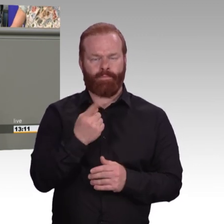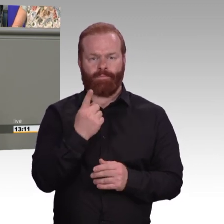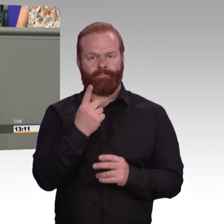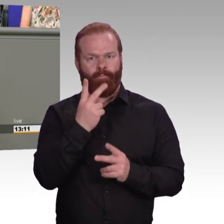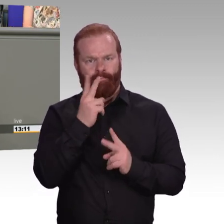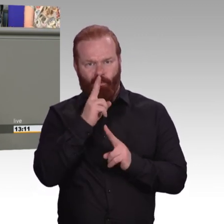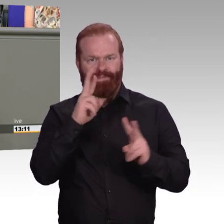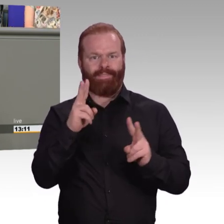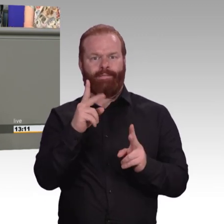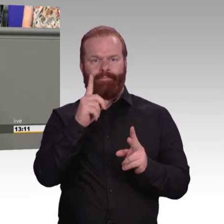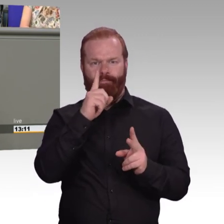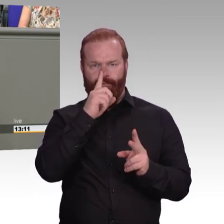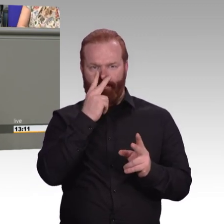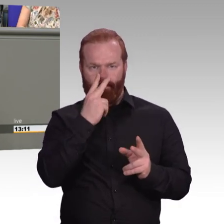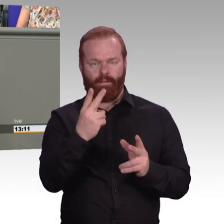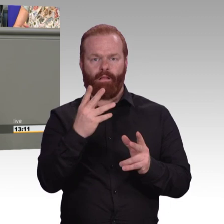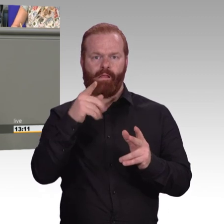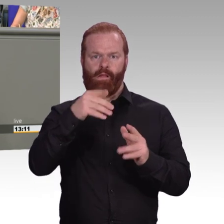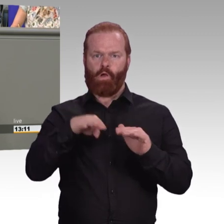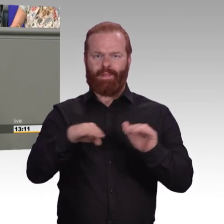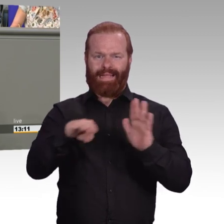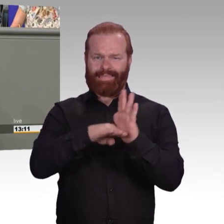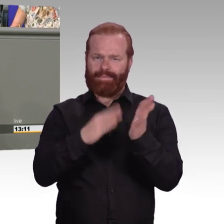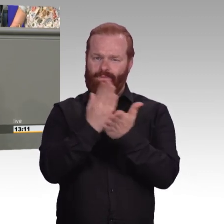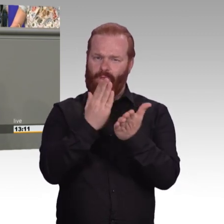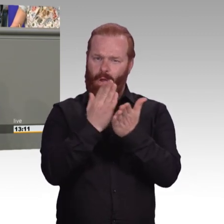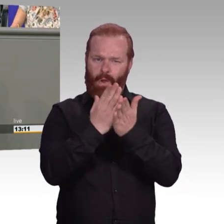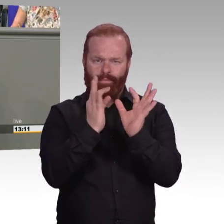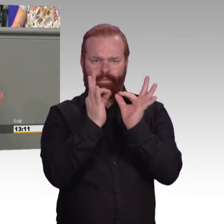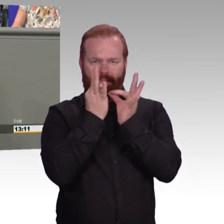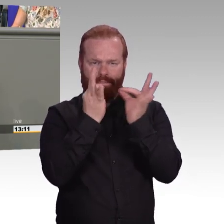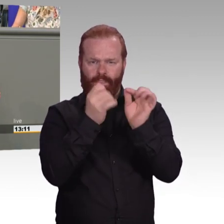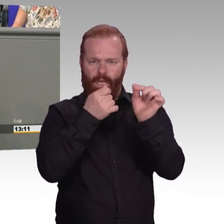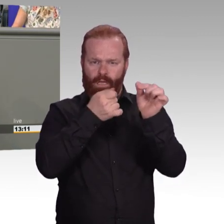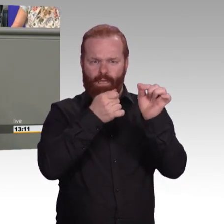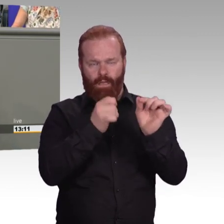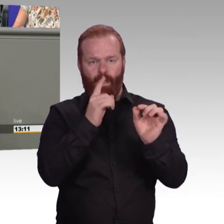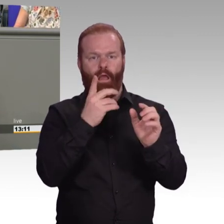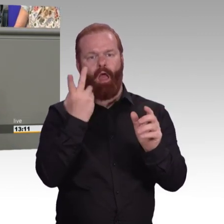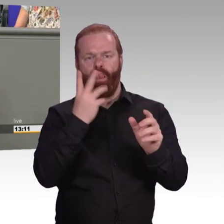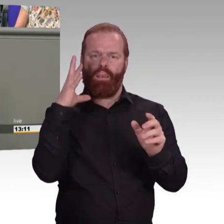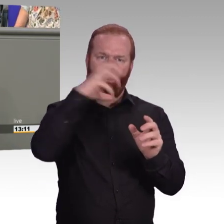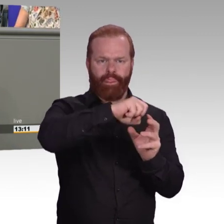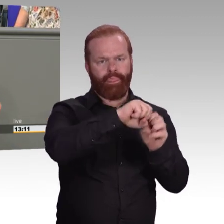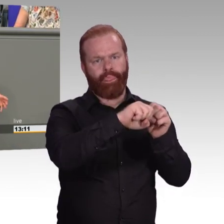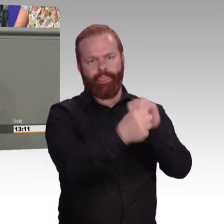Frau Dörner, dass Sie zwar das richtige meinen und das richtige Ziel verfolgen. Aber unter Umständen mit dem, was Sie formulieren